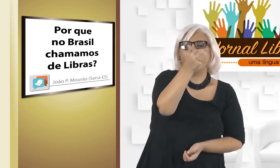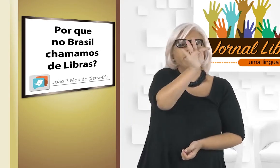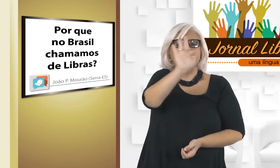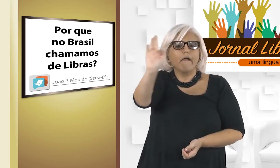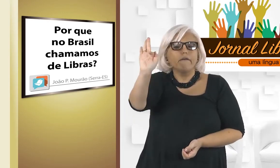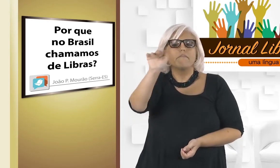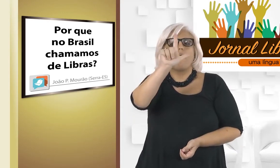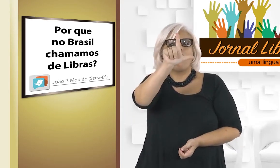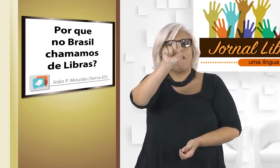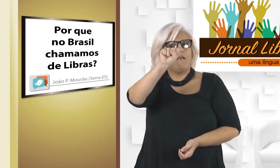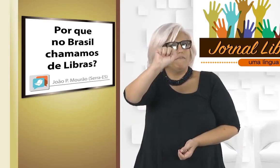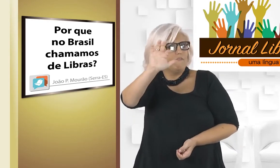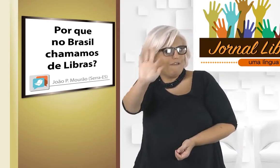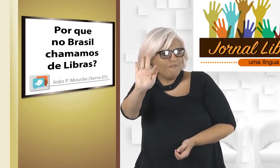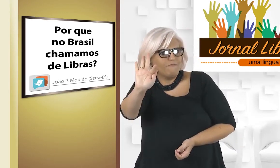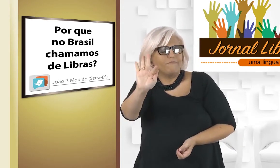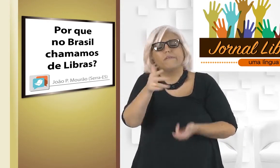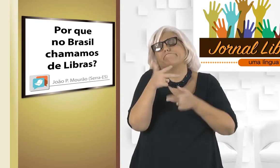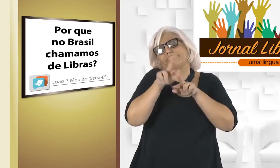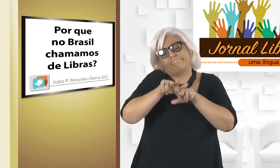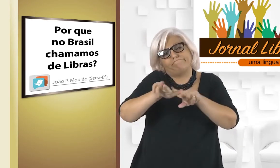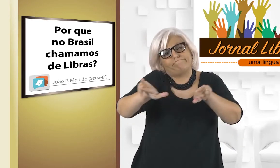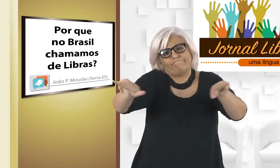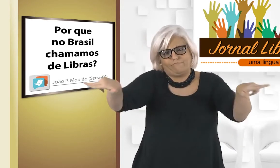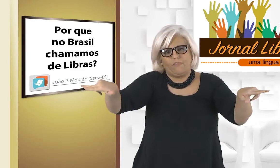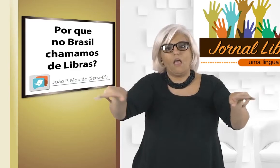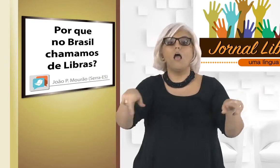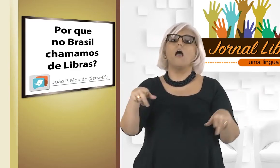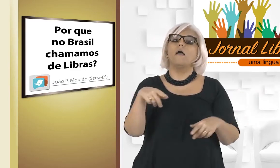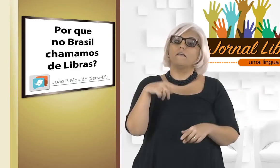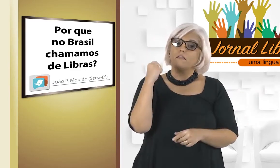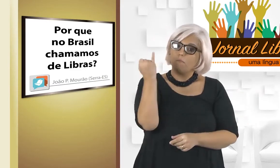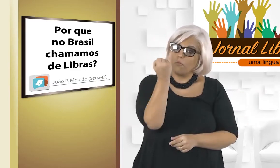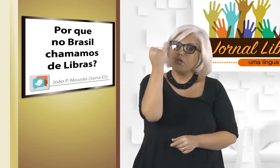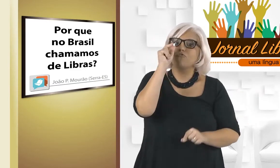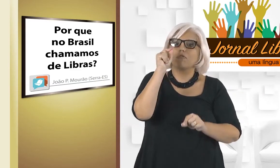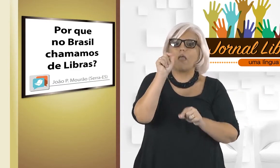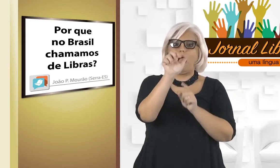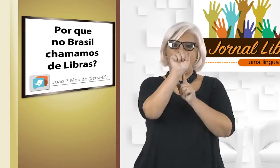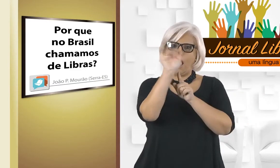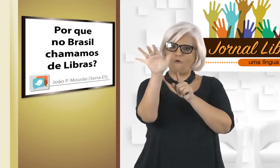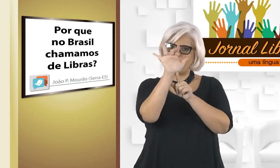Em Portugal é a LSP, Língua Portuguesa de Sinais. França, LFS Língua Francesa de Sinais.